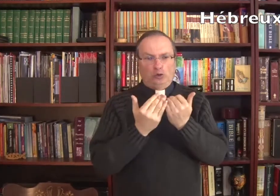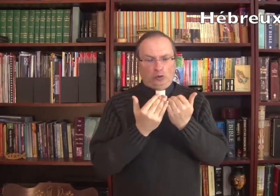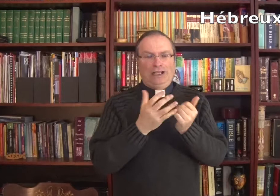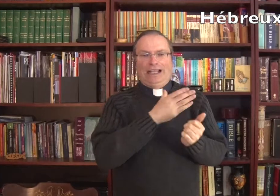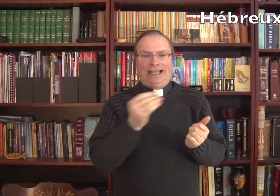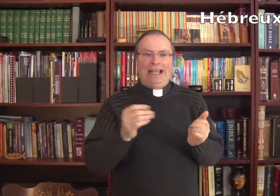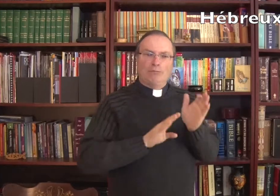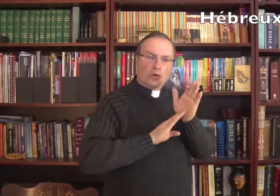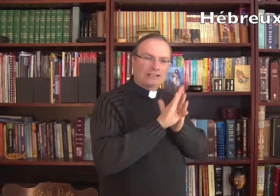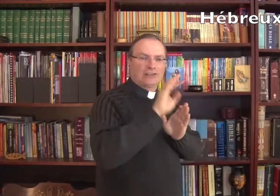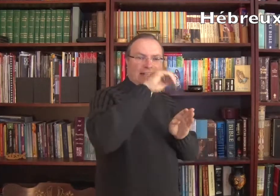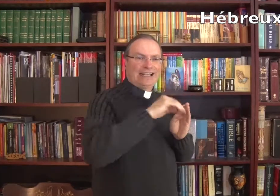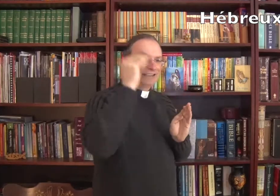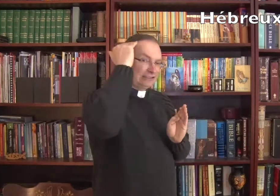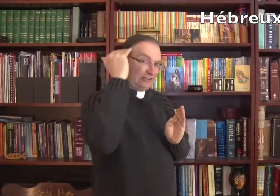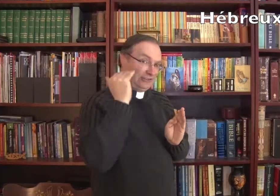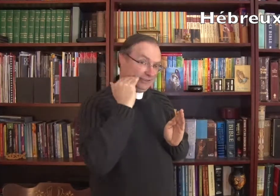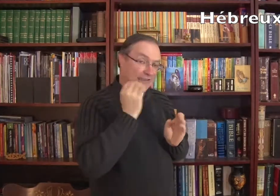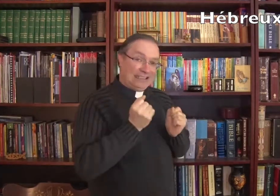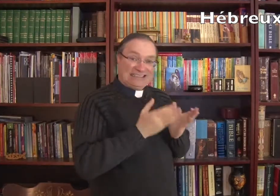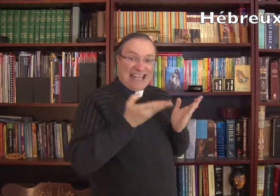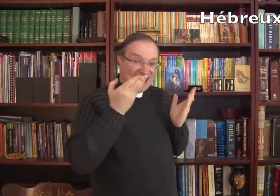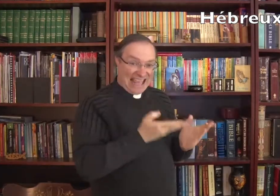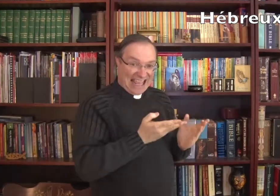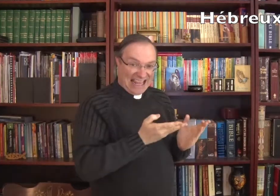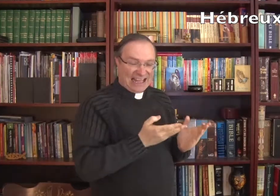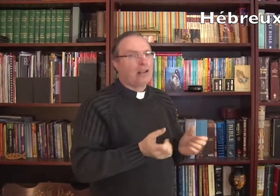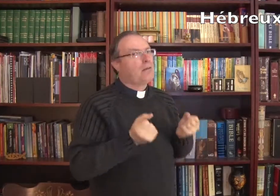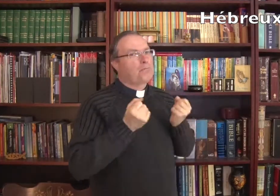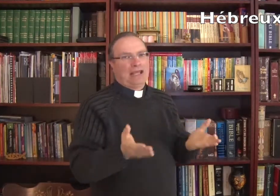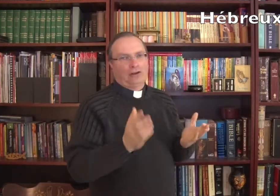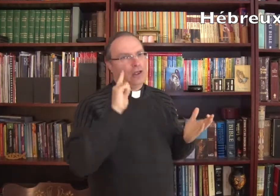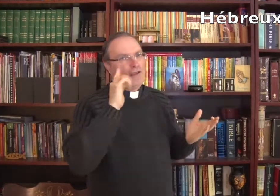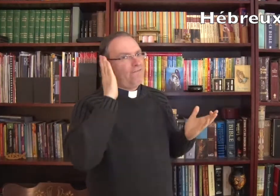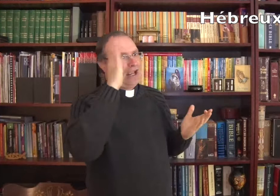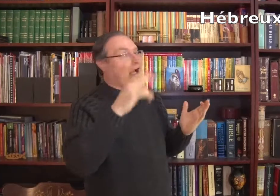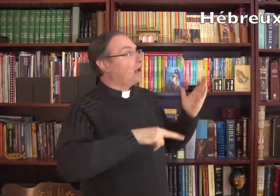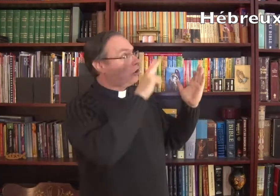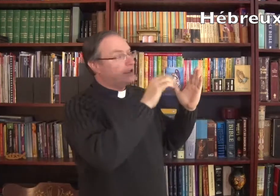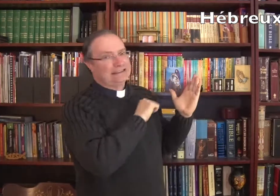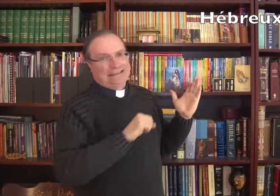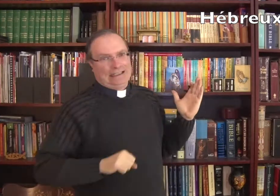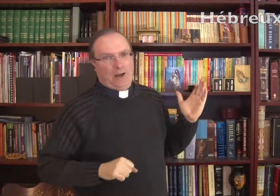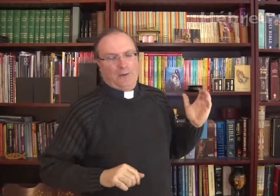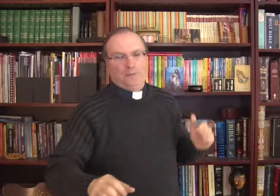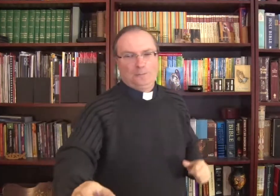et la progression dans la sainteté: sans elle, personne ne verra le Seigneur.